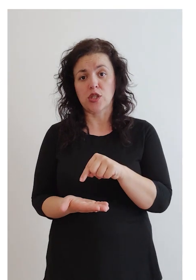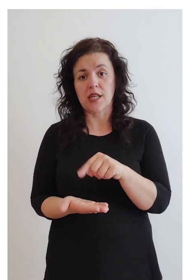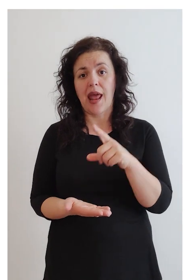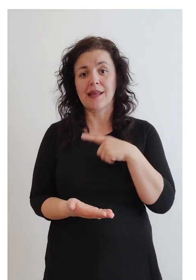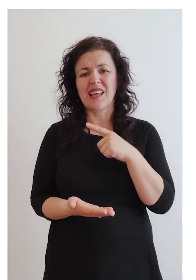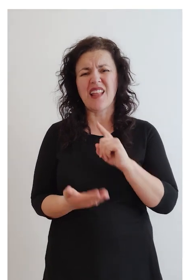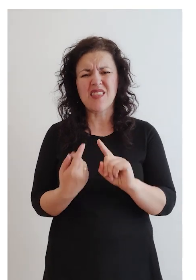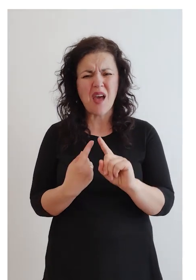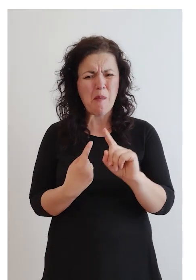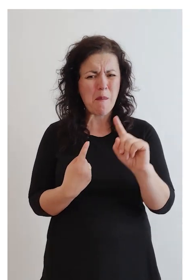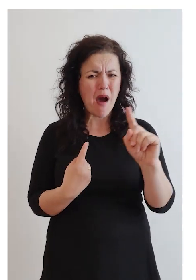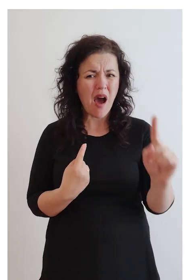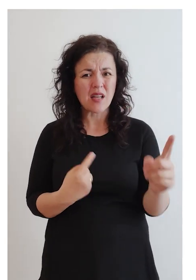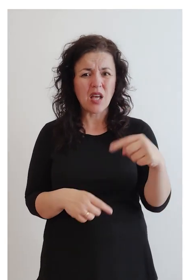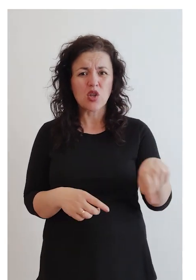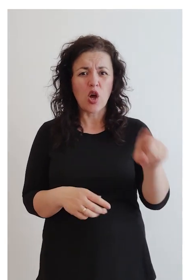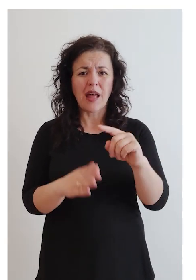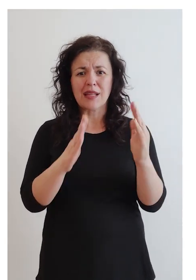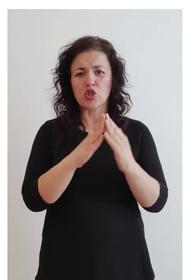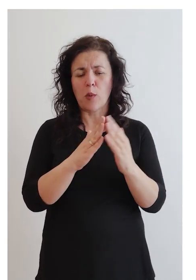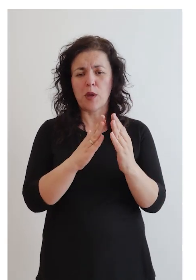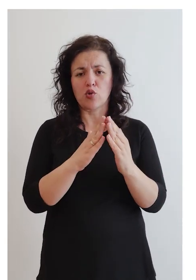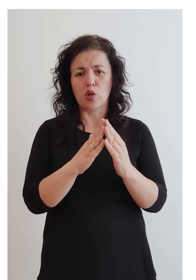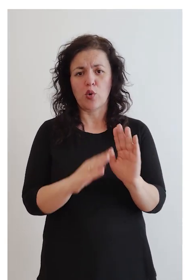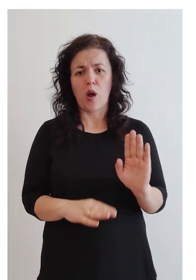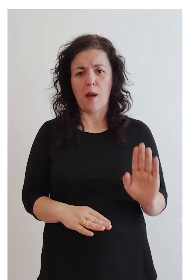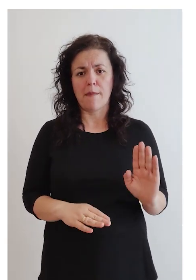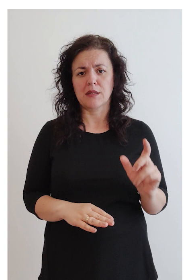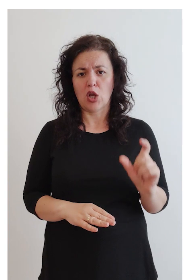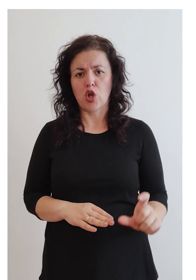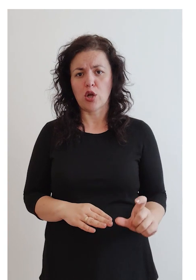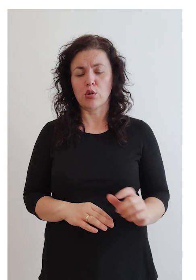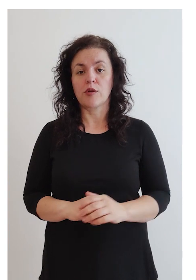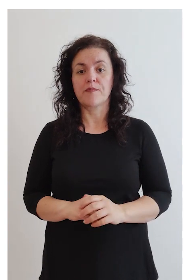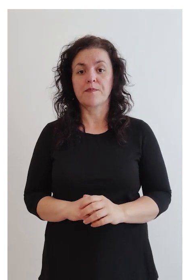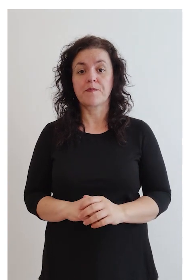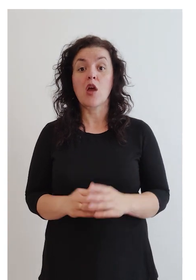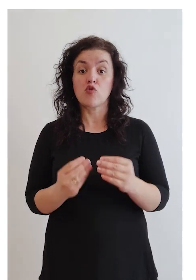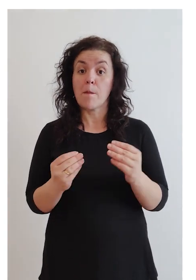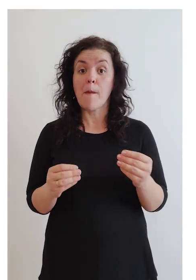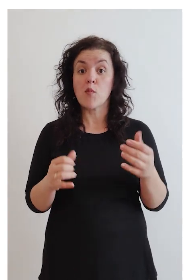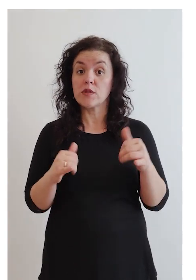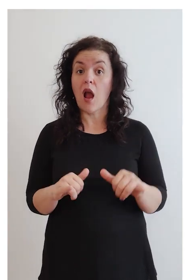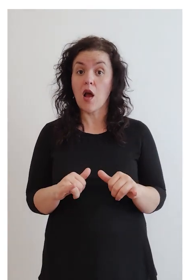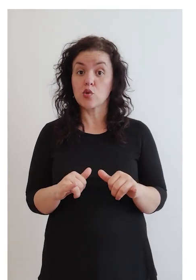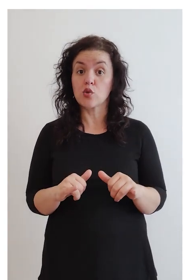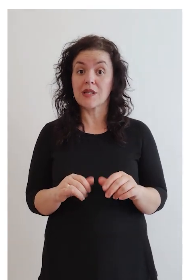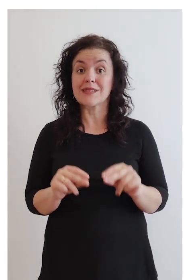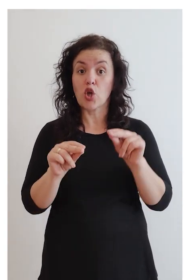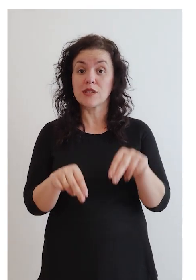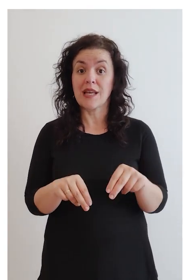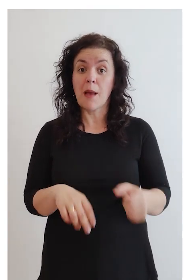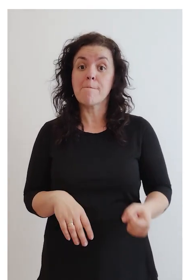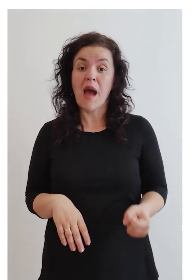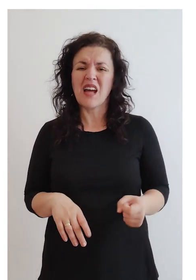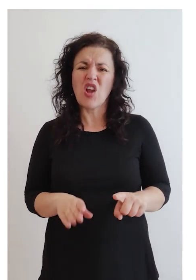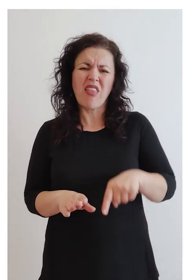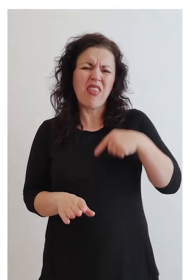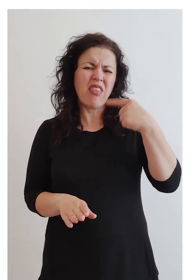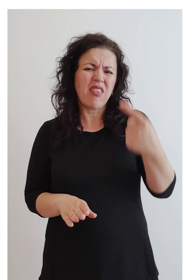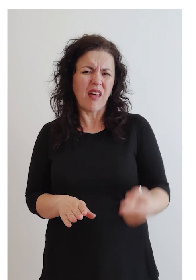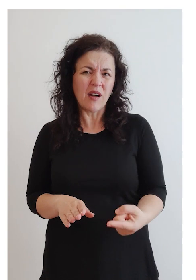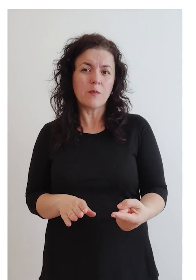În cele mai multe cazuri, când sosesc bagajele întârziate, un serviciu de curierat le va livra la domiciliu pasagerului sau la hotel